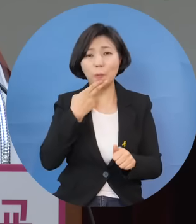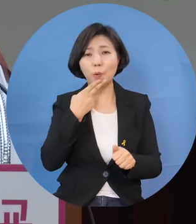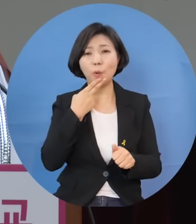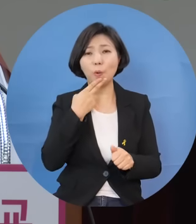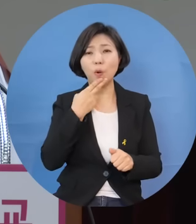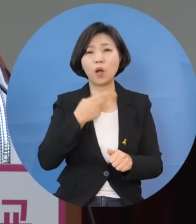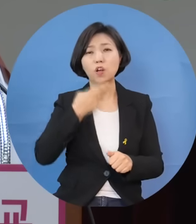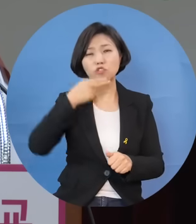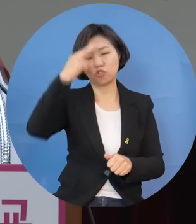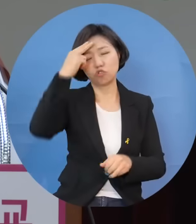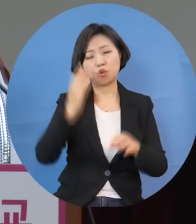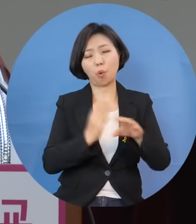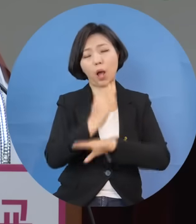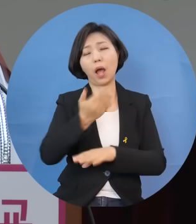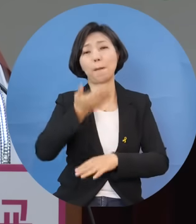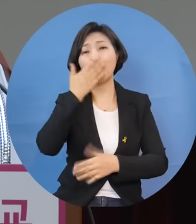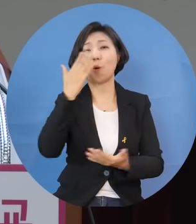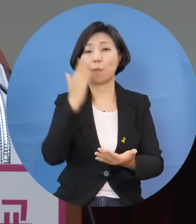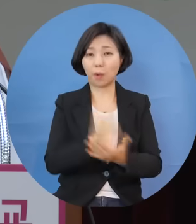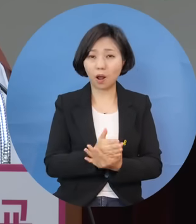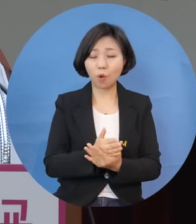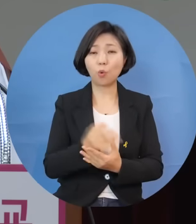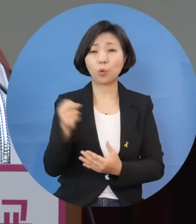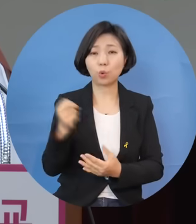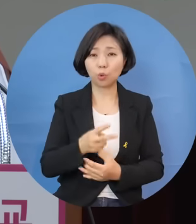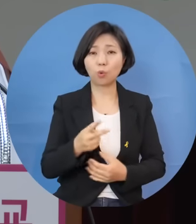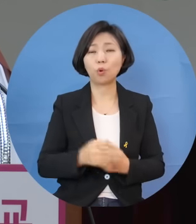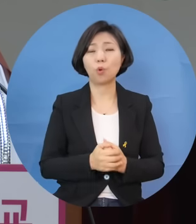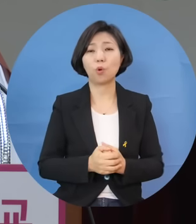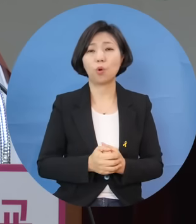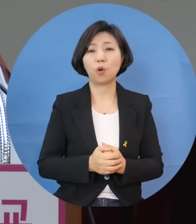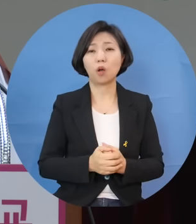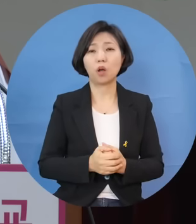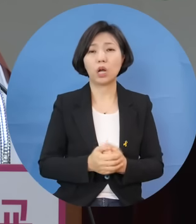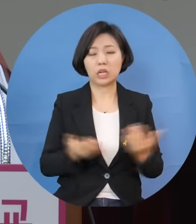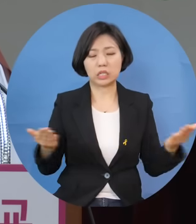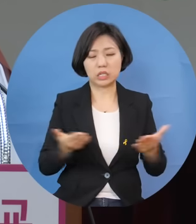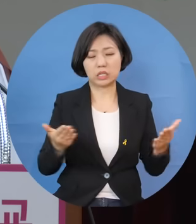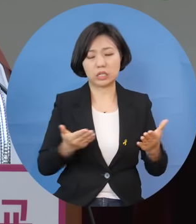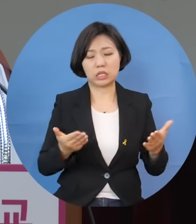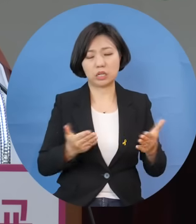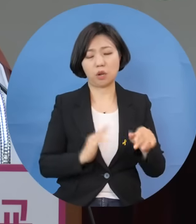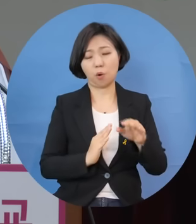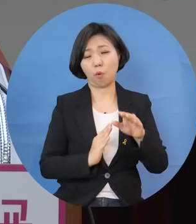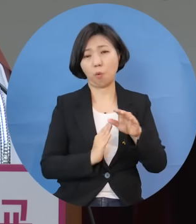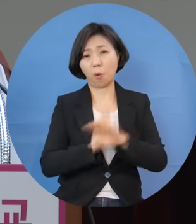과음하지 말아야 되고, 과로하지 말아야 되고,